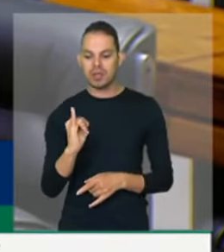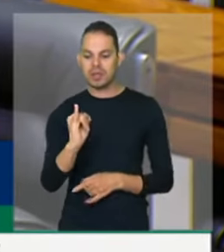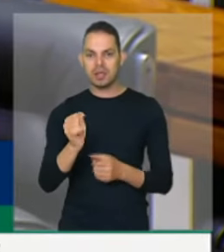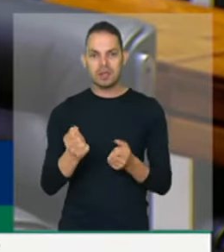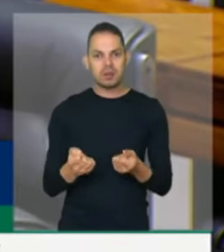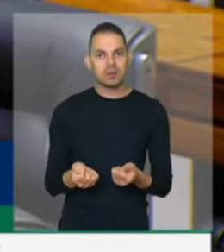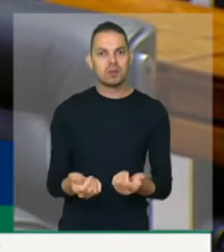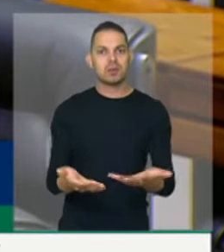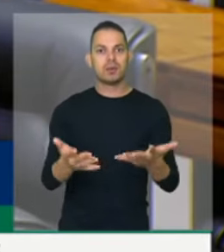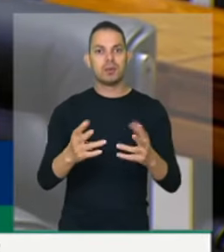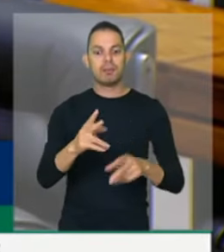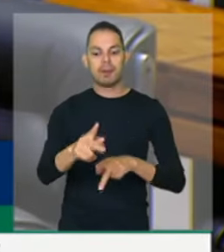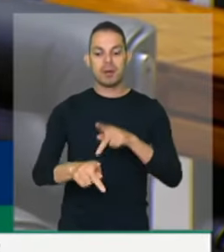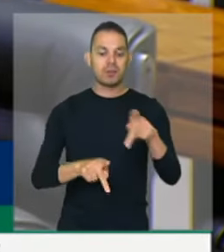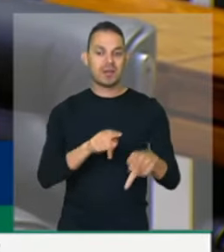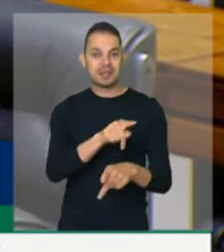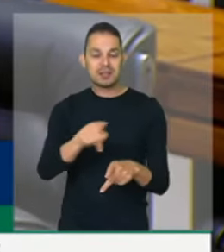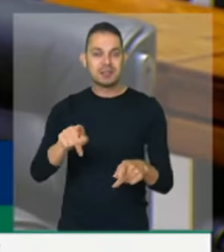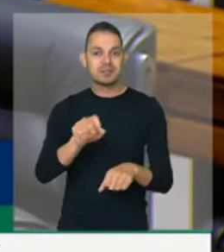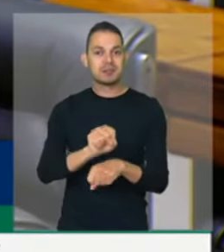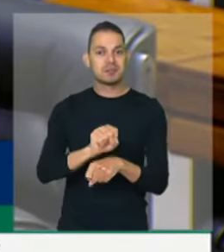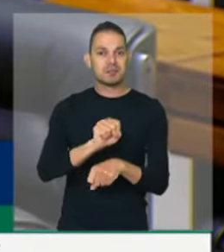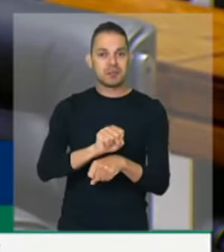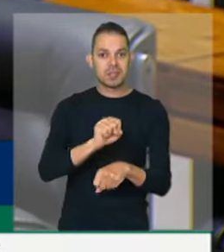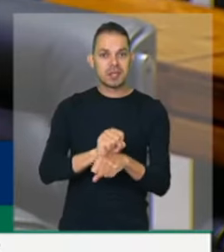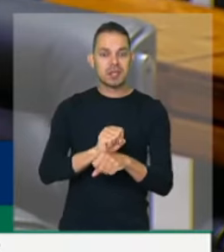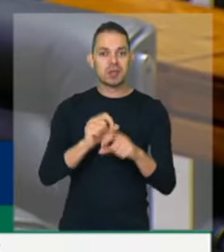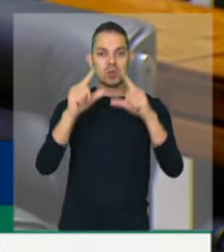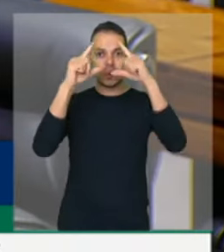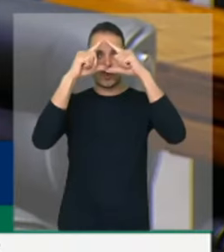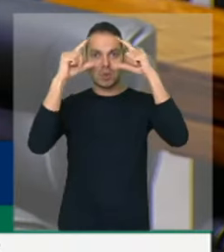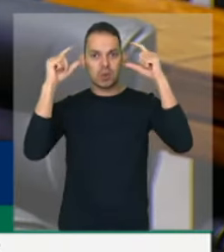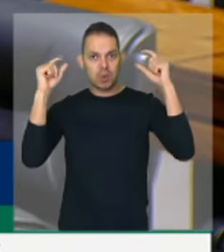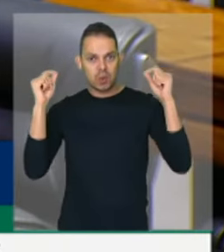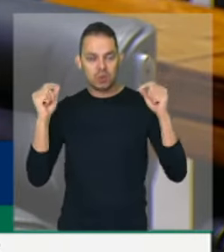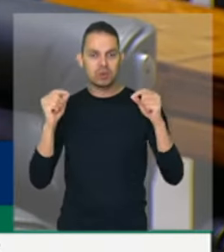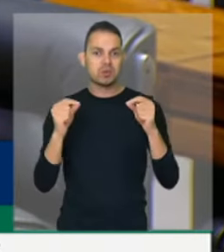AGUARDANDO NUMA ENFERMARIA DE HOSPITAL DE PEQUENO PORTE, DE MÉDIO OU GRANDE, CENTRO DE